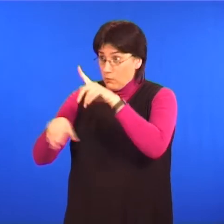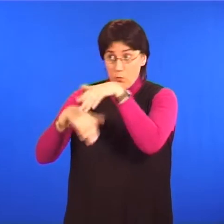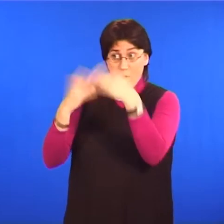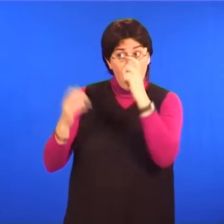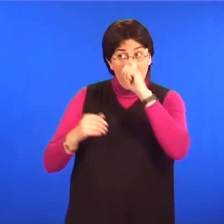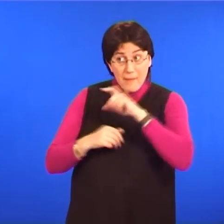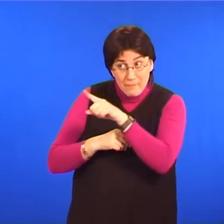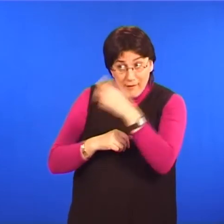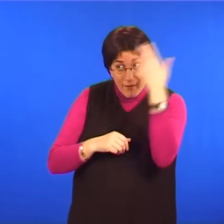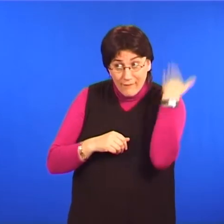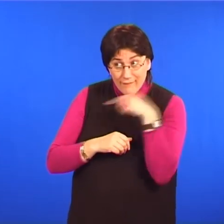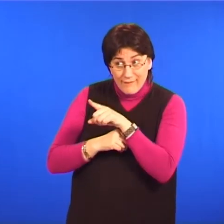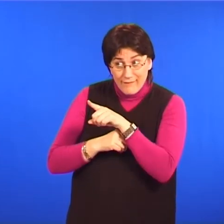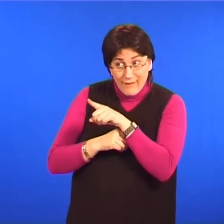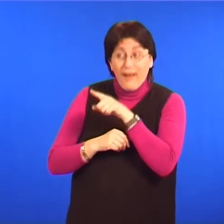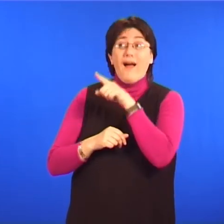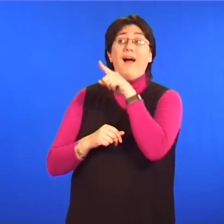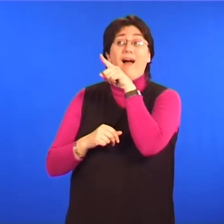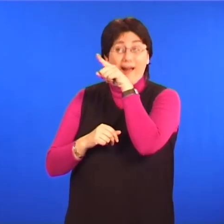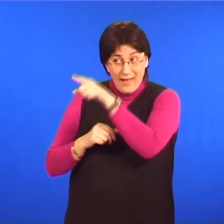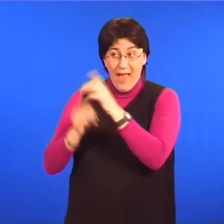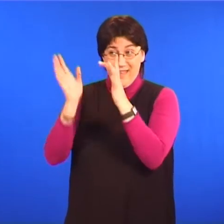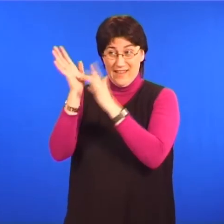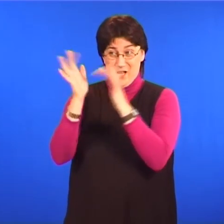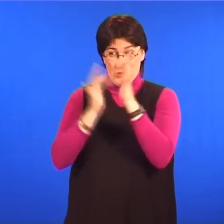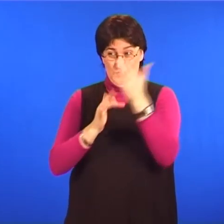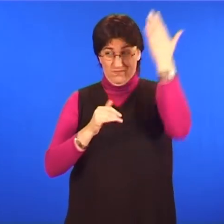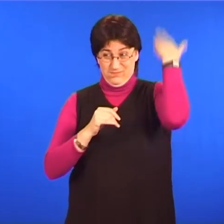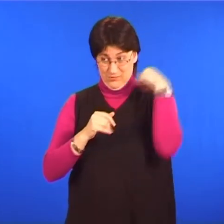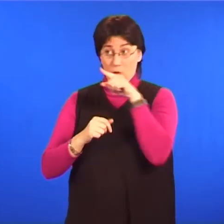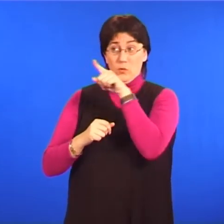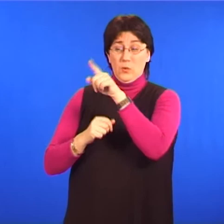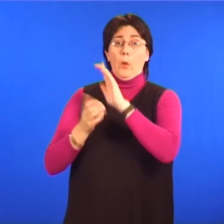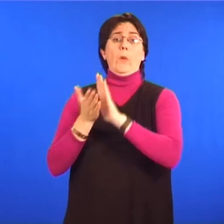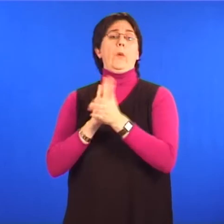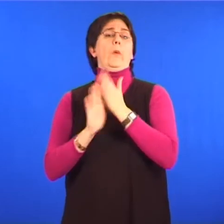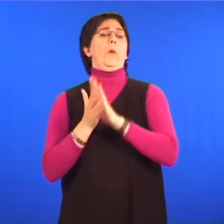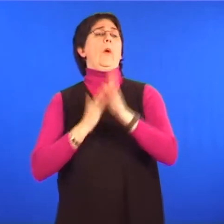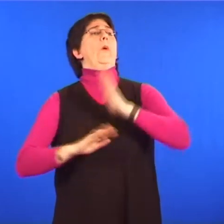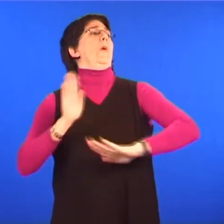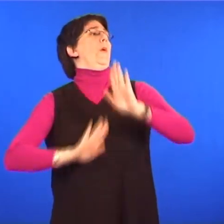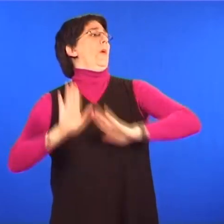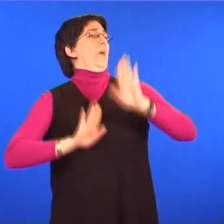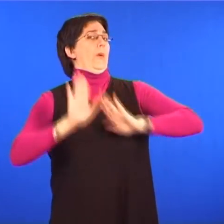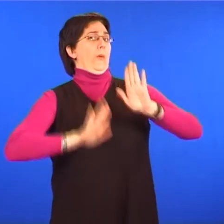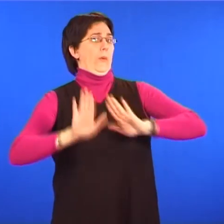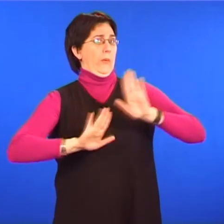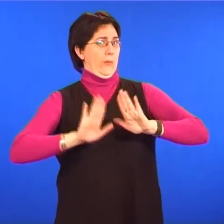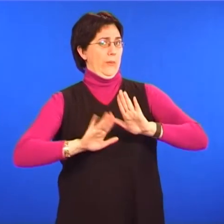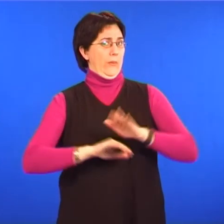og búinn ertu nú að gleyma hvernig fór fyrir þér forðum þegar þú afneitaðir meistara þínum.“